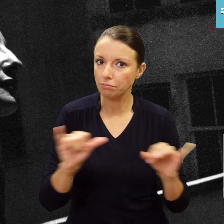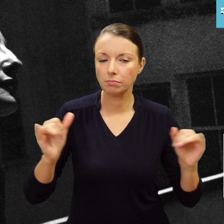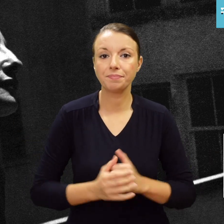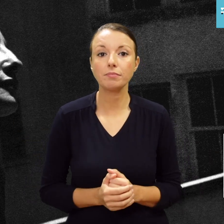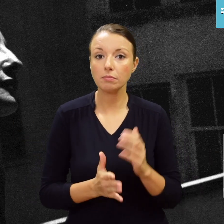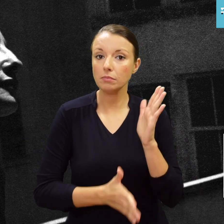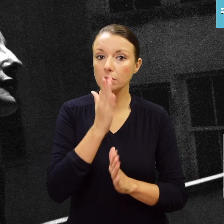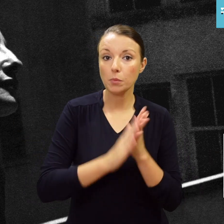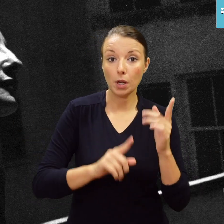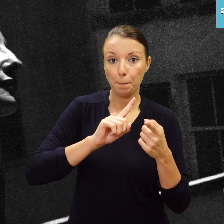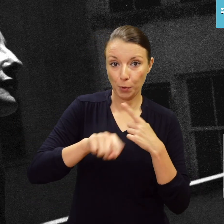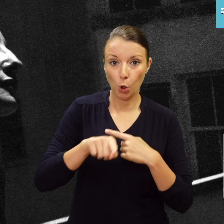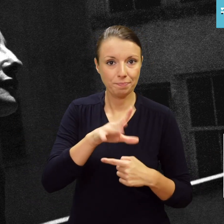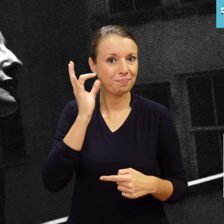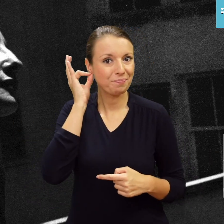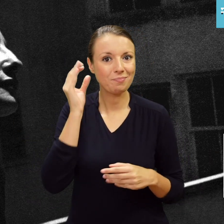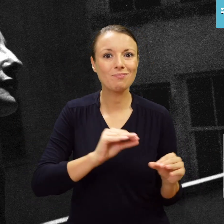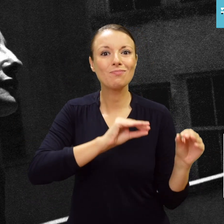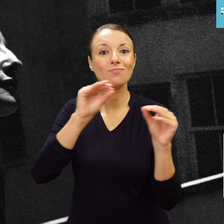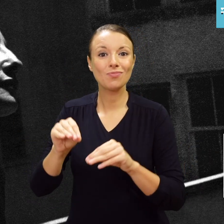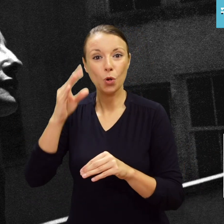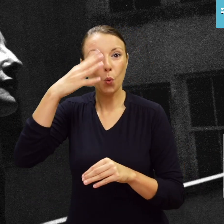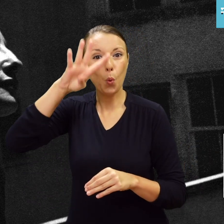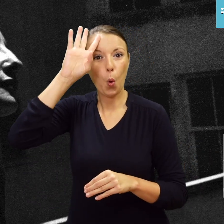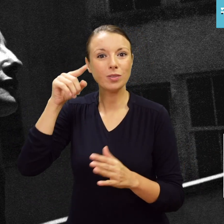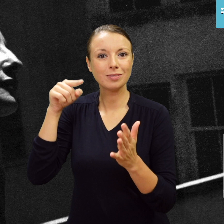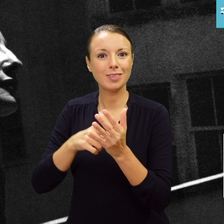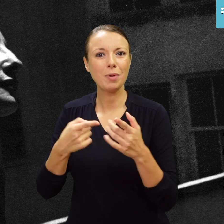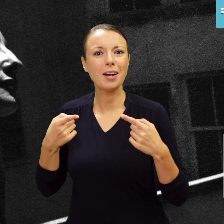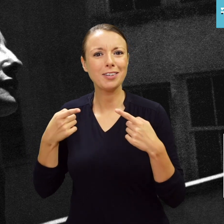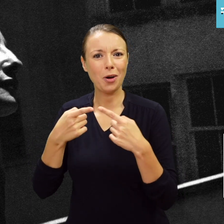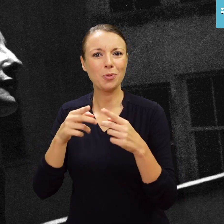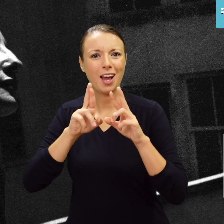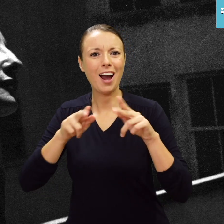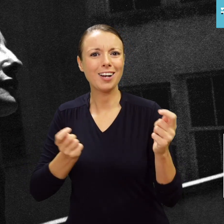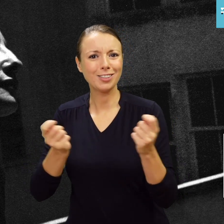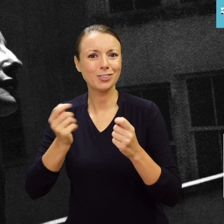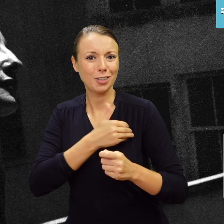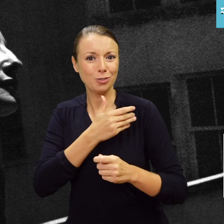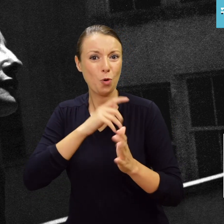Po wojnie Stella zamieszkała w Łodzi. Zaczęła studiować reżyserię w szkole filmowej.